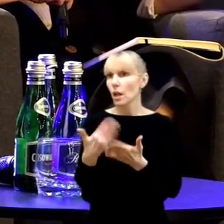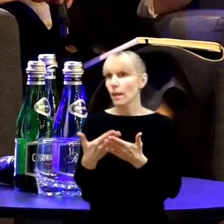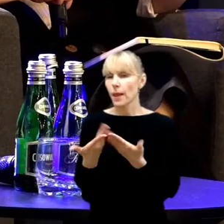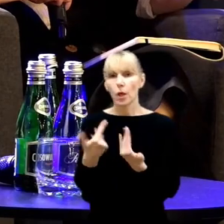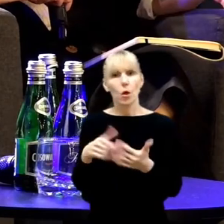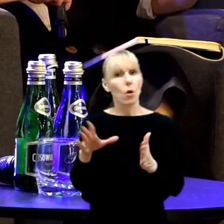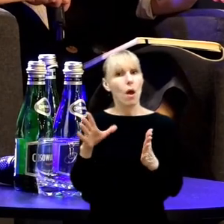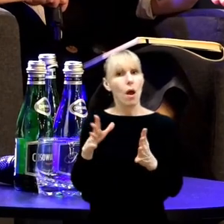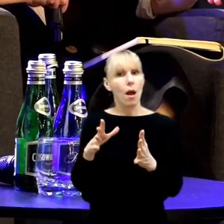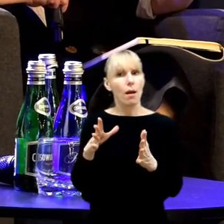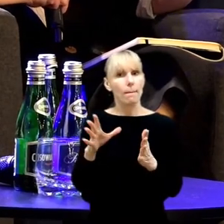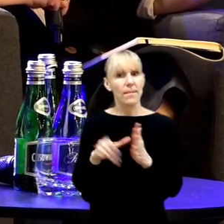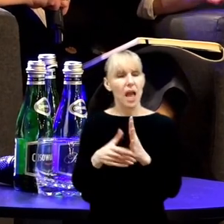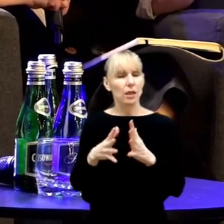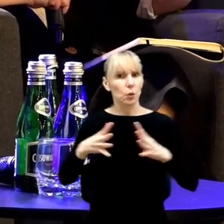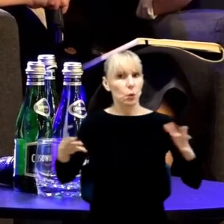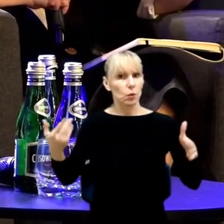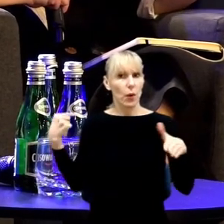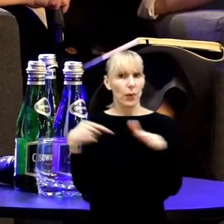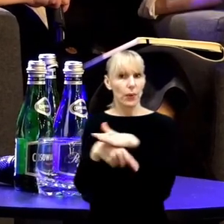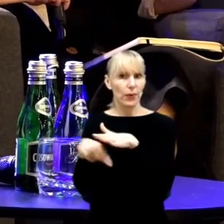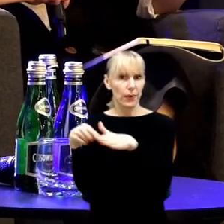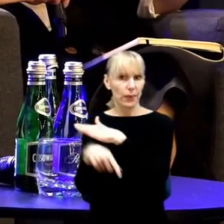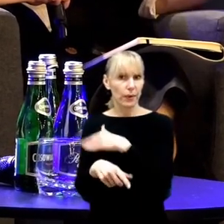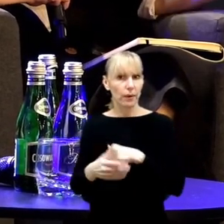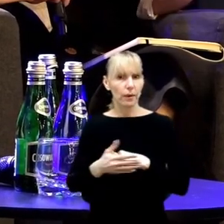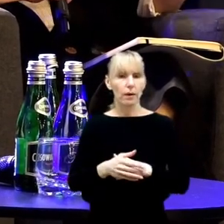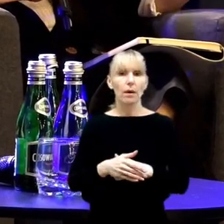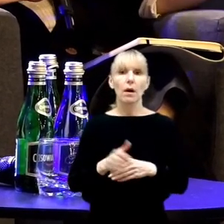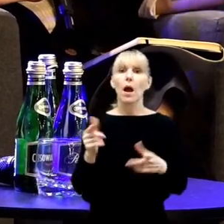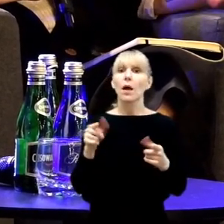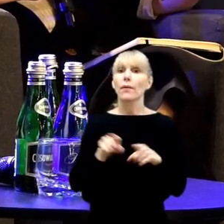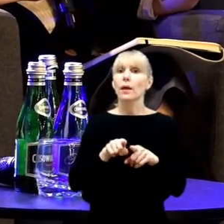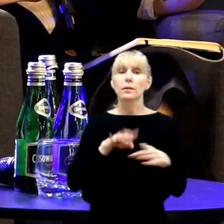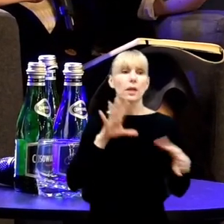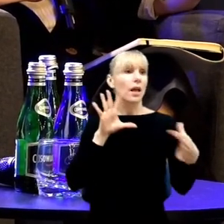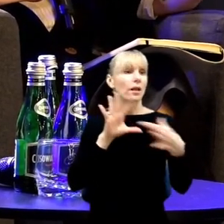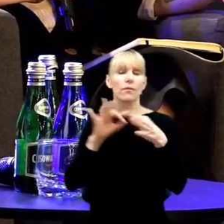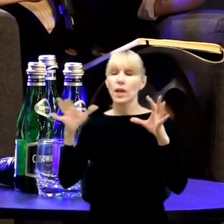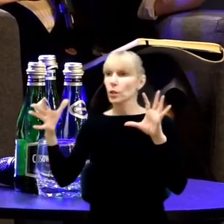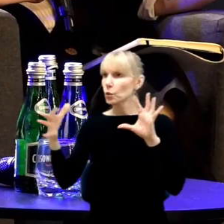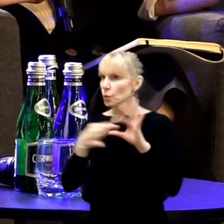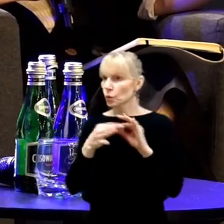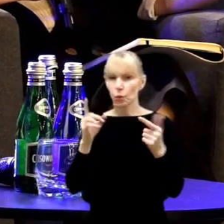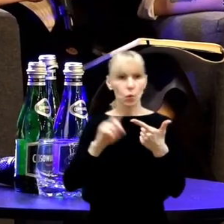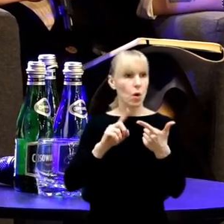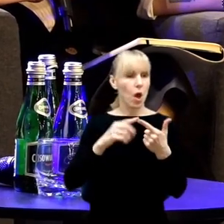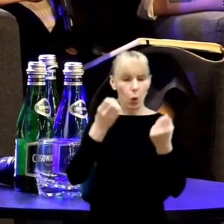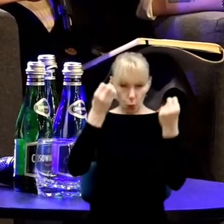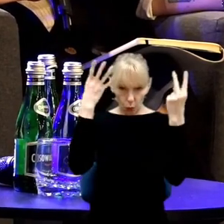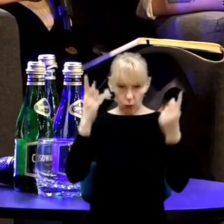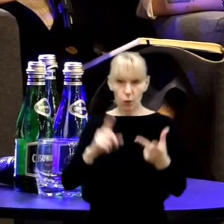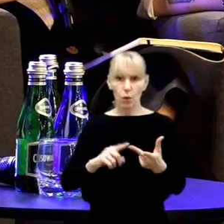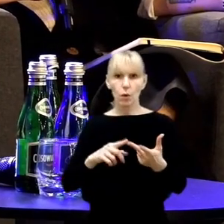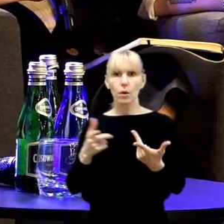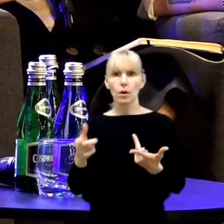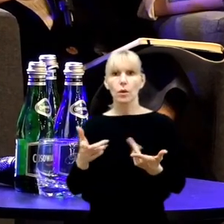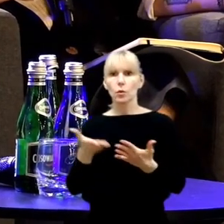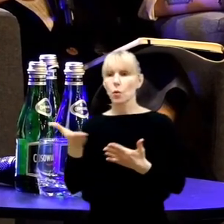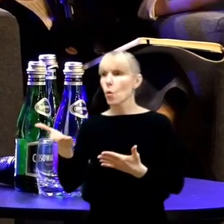a z drugiej strony przy okazji daje też infrastrukturę, kulturę, komunikację, elementy, których nie ma na suburbia i które sprawiają, że ludzie